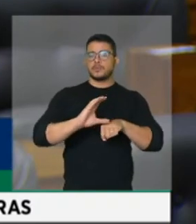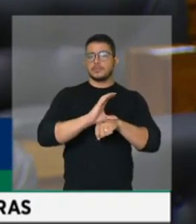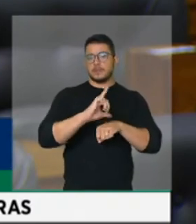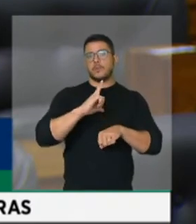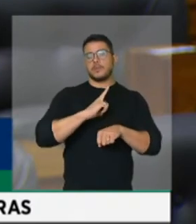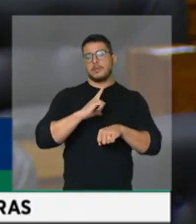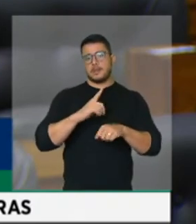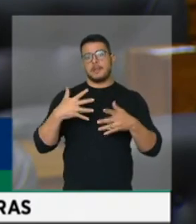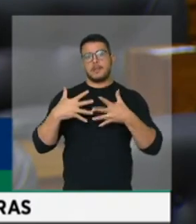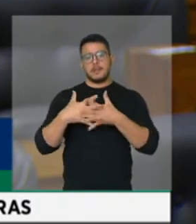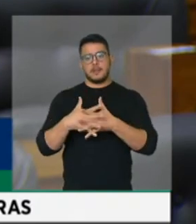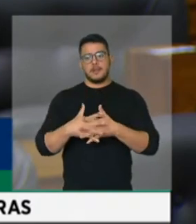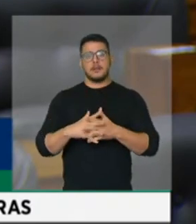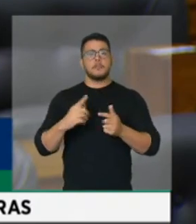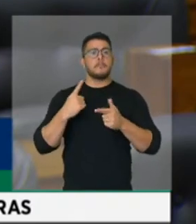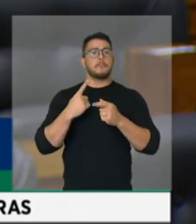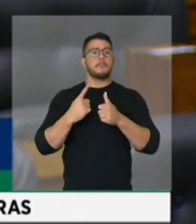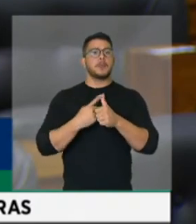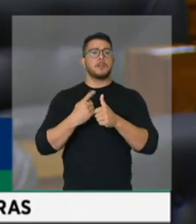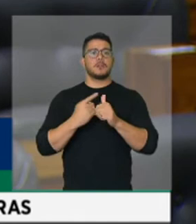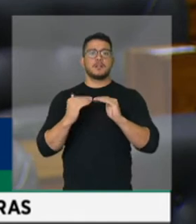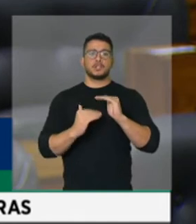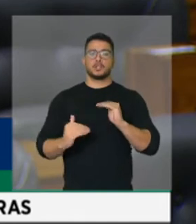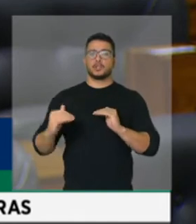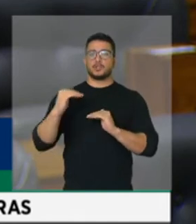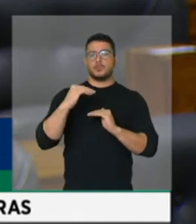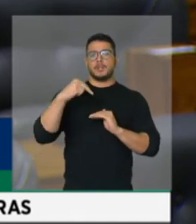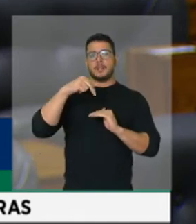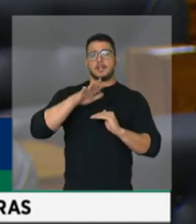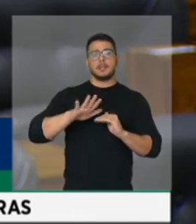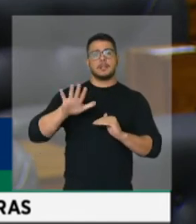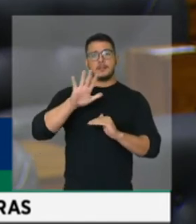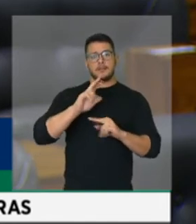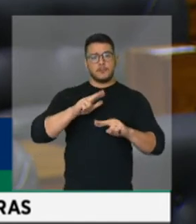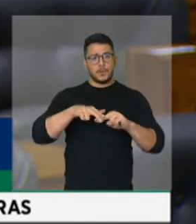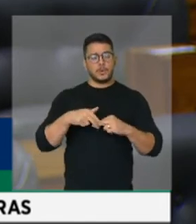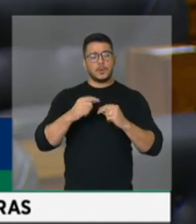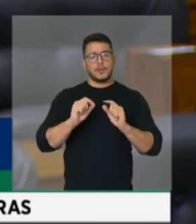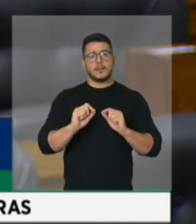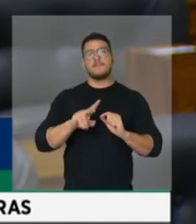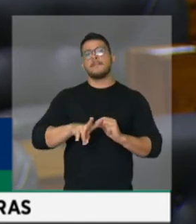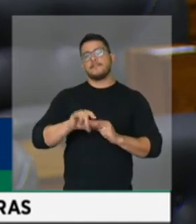SIM, PRESIDENTE. -- [PRESIDENTE]: COMO ORIENTA A MINORIA? -- [DEP. JANDIRA FEGHALI]: PRESIDENTE, ESTAMOS FALANDO AQUI DE PRESSUPOSTOS